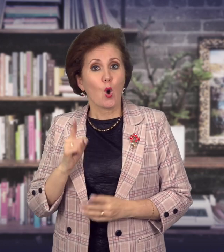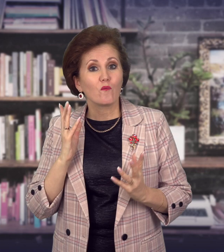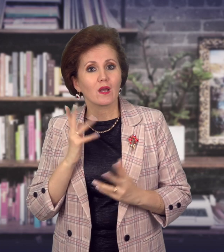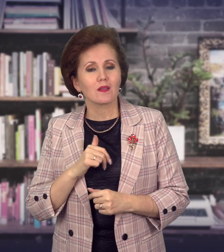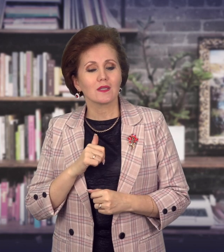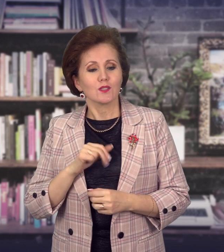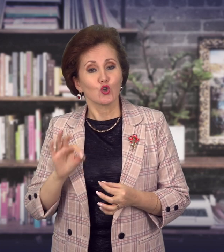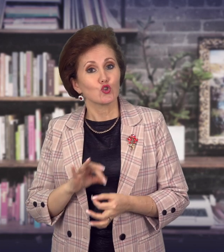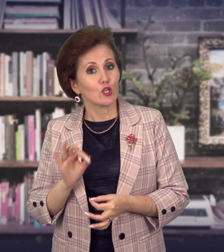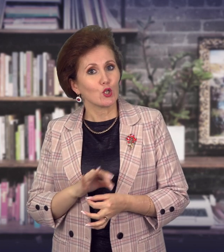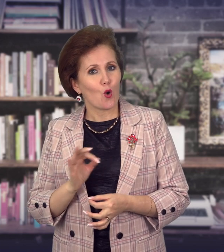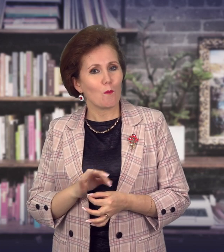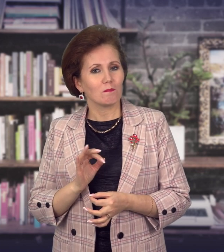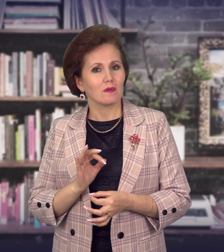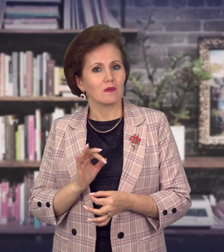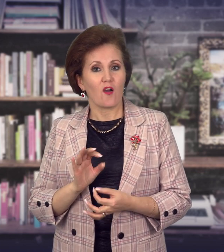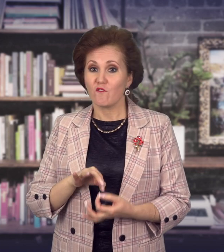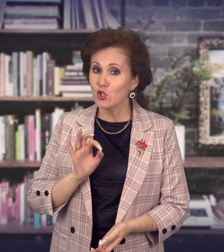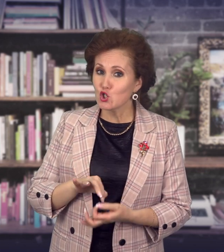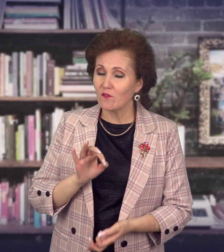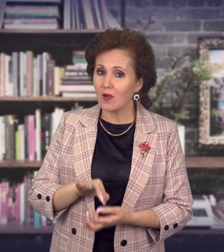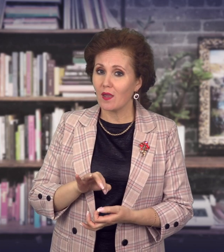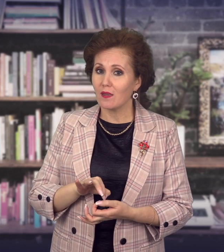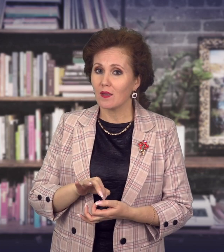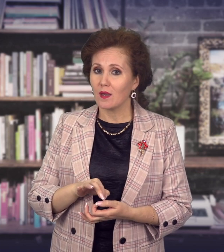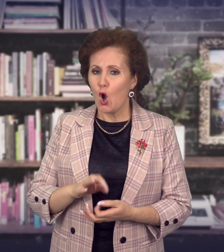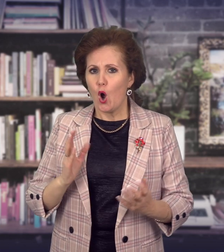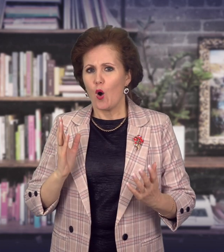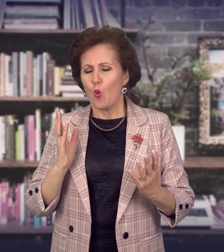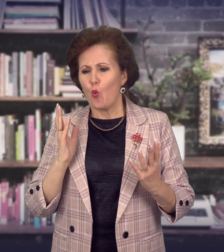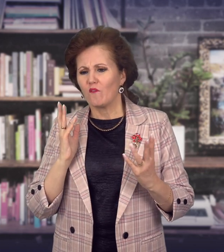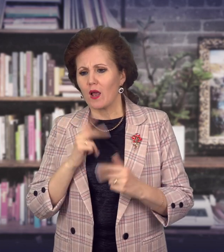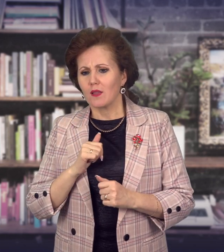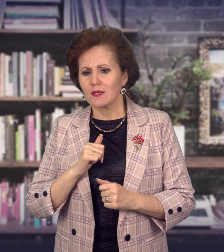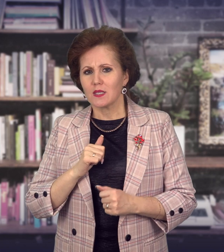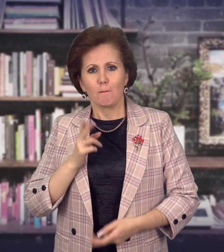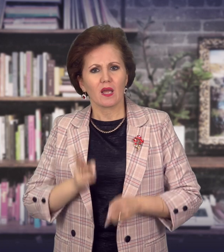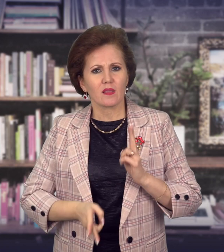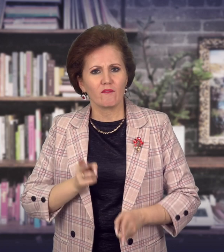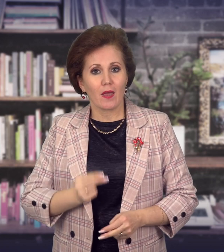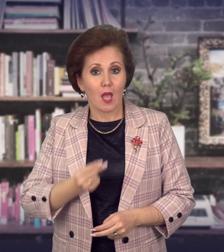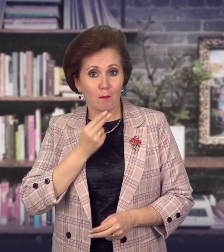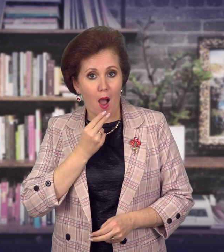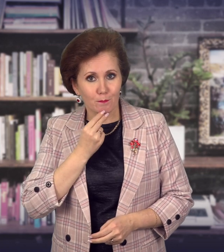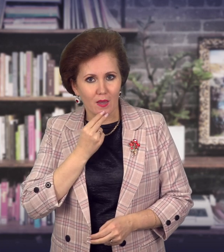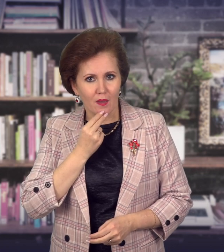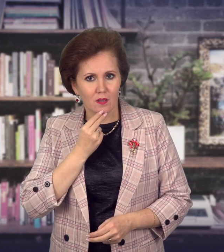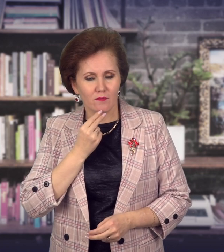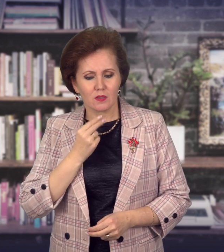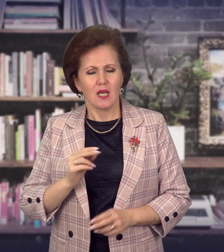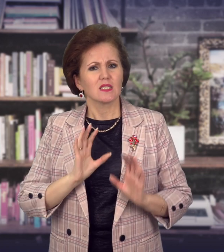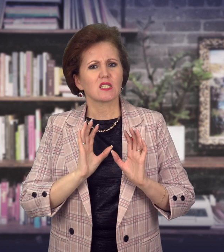Она начала шить, вышивать, увлеклась приготовлением обедов.